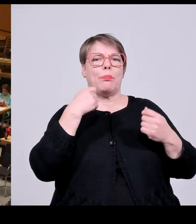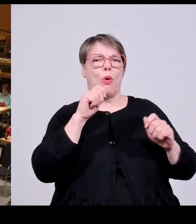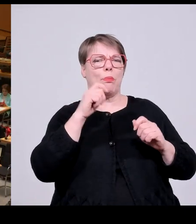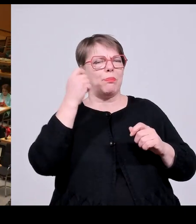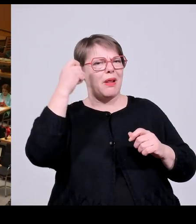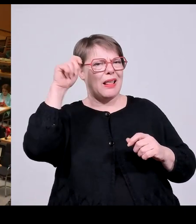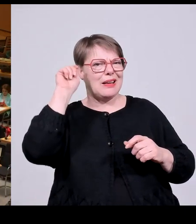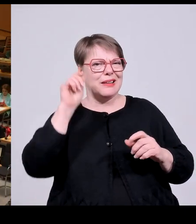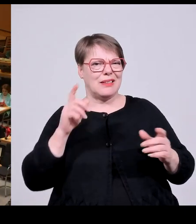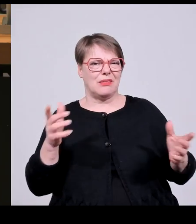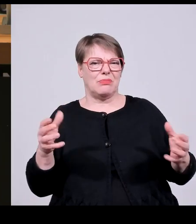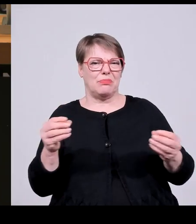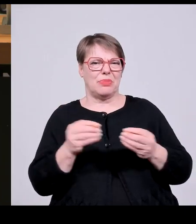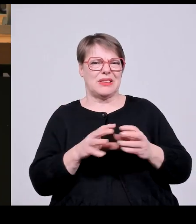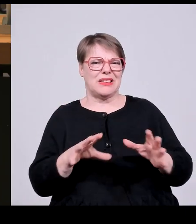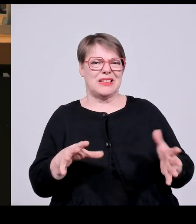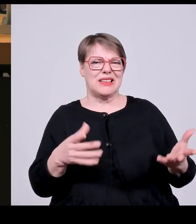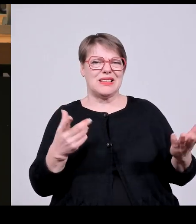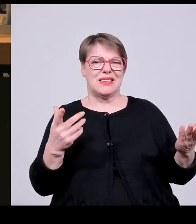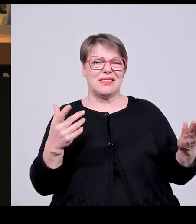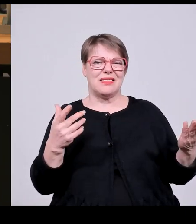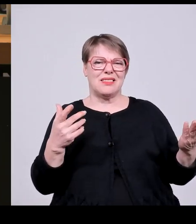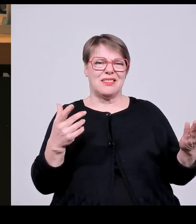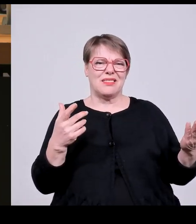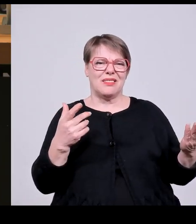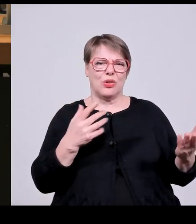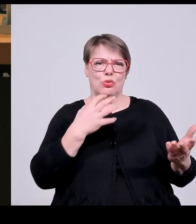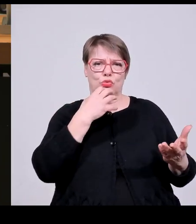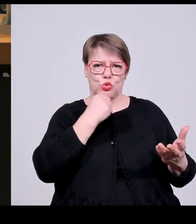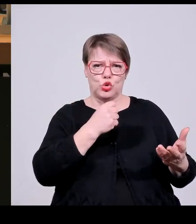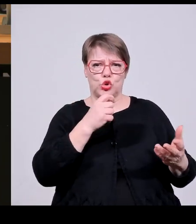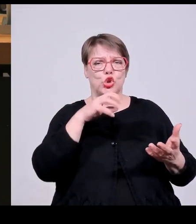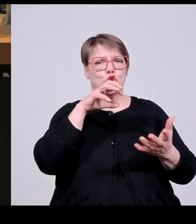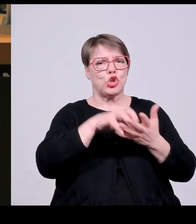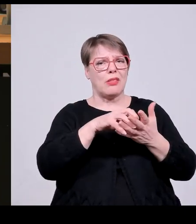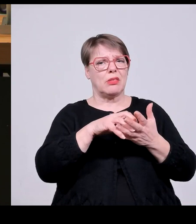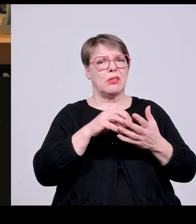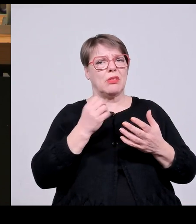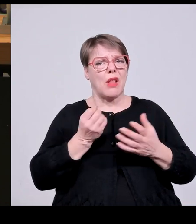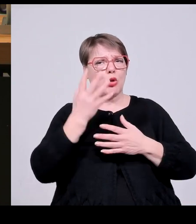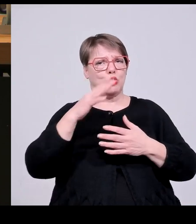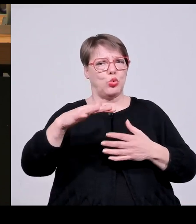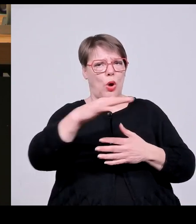Ebenso wenig kann ernst gemeint sein, dass Sie mehrere hunderttausend Wohnungen in Berlin, darüber reden wir ja,